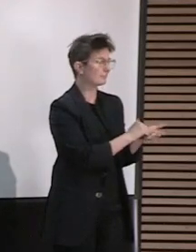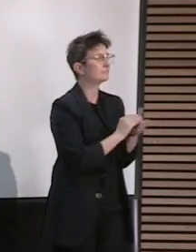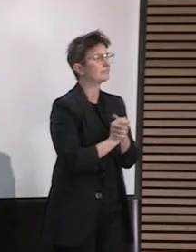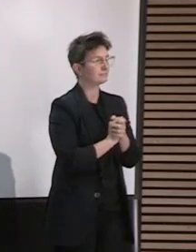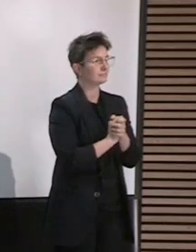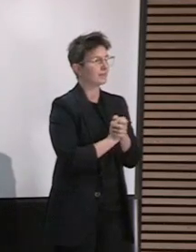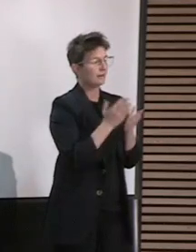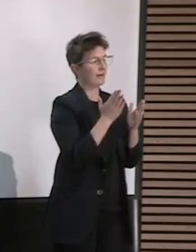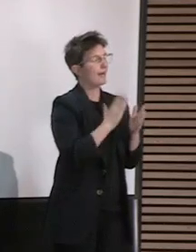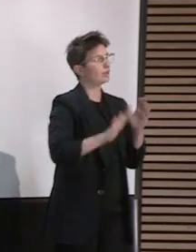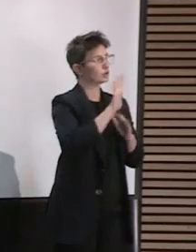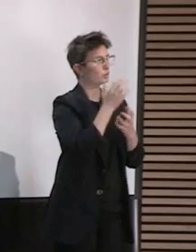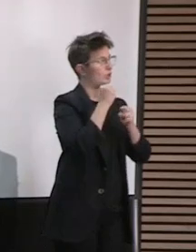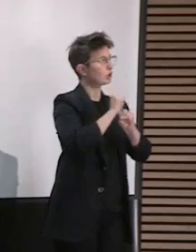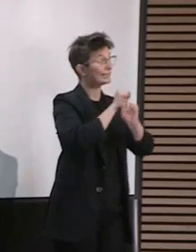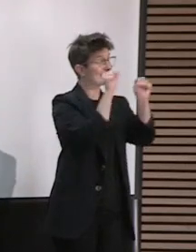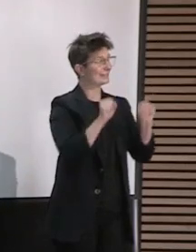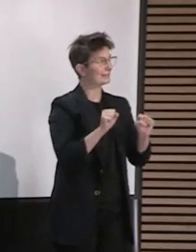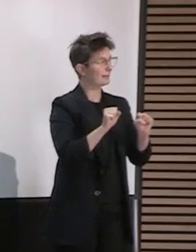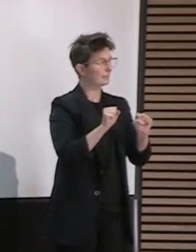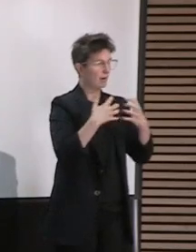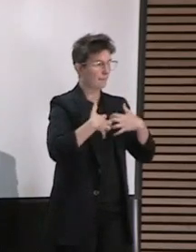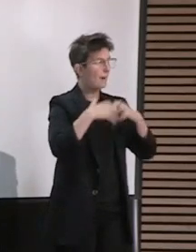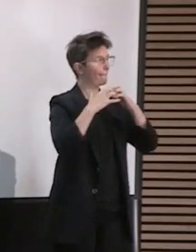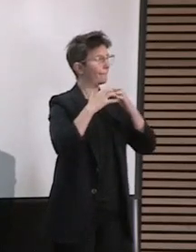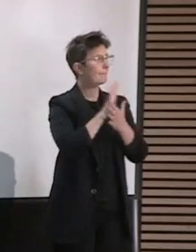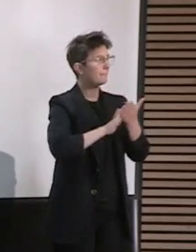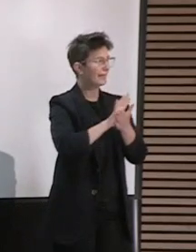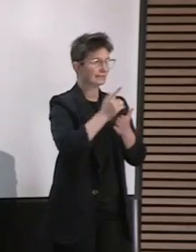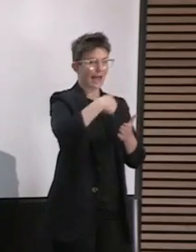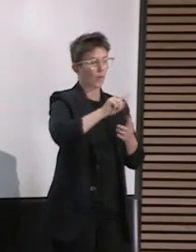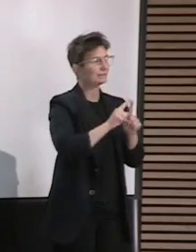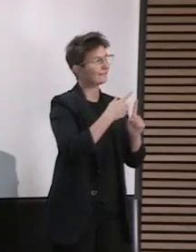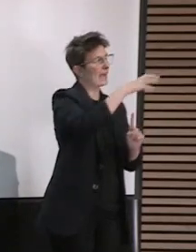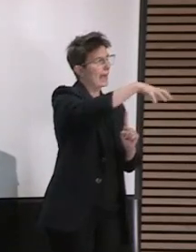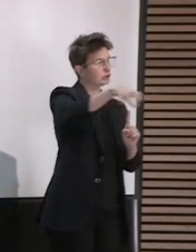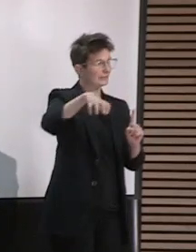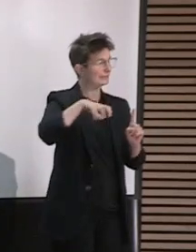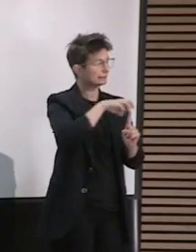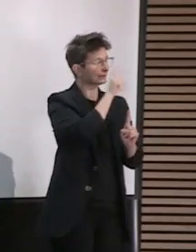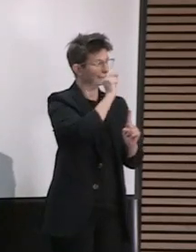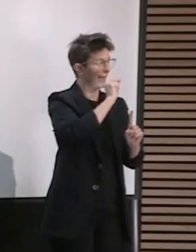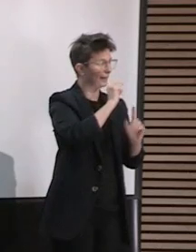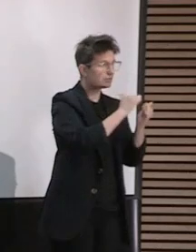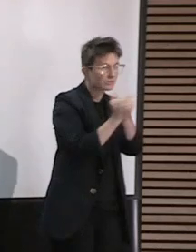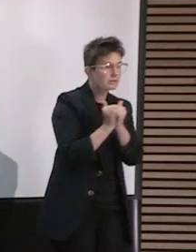mahi tahi me te NZZ. Kua tono